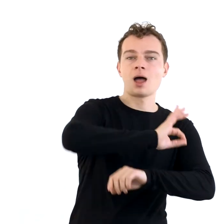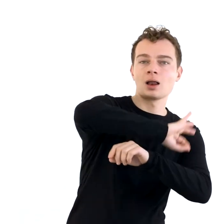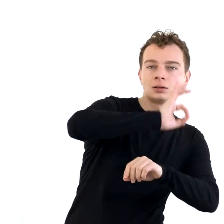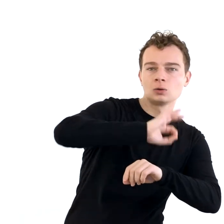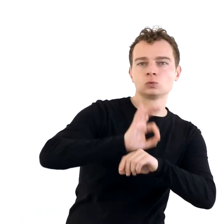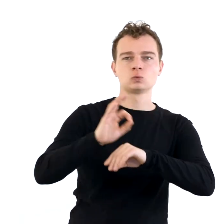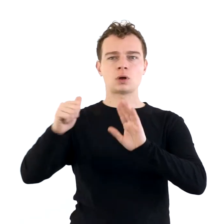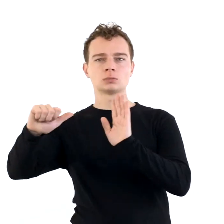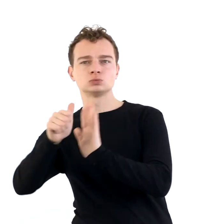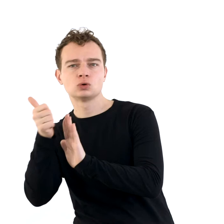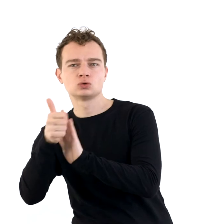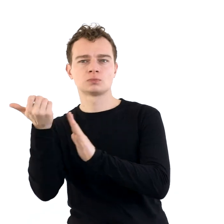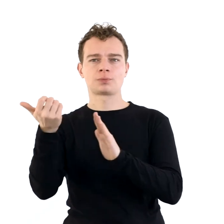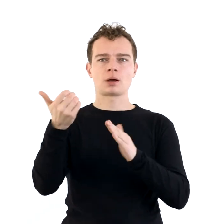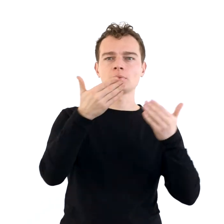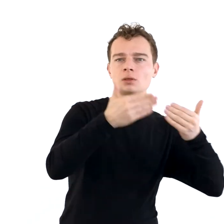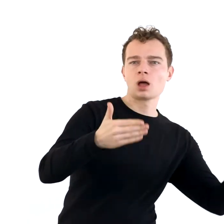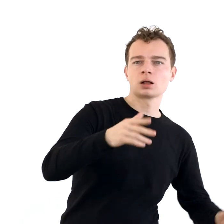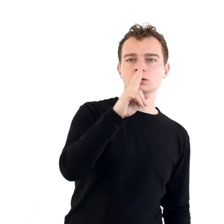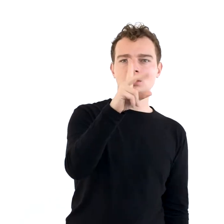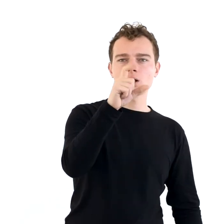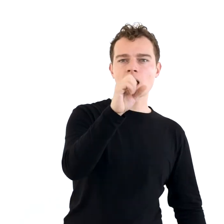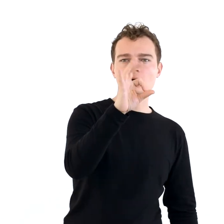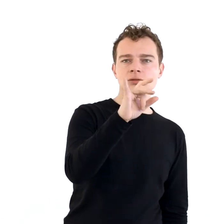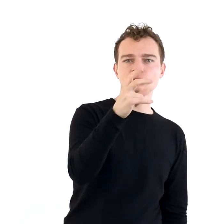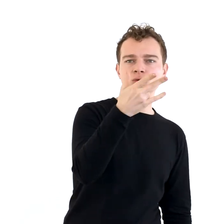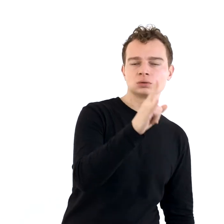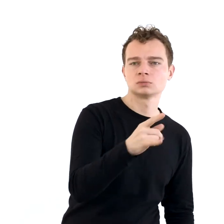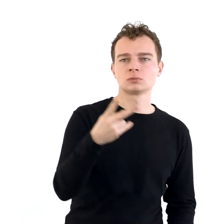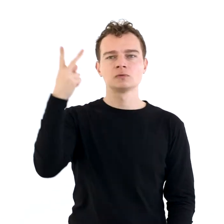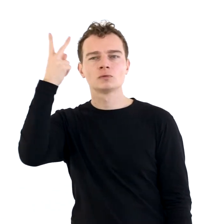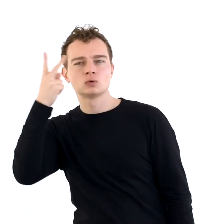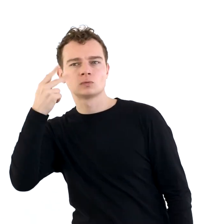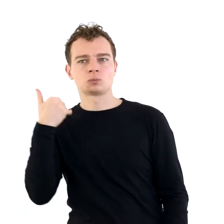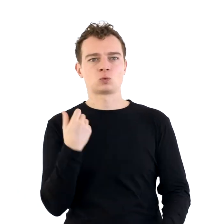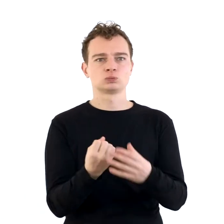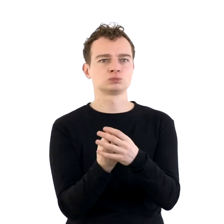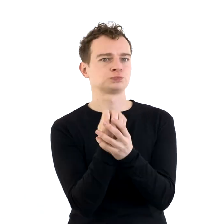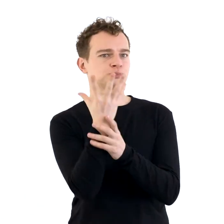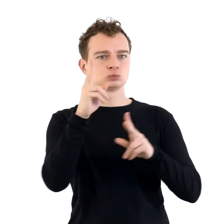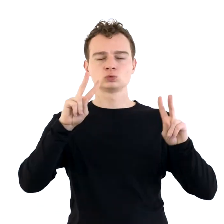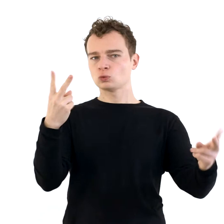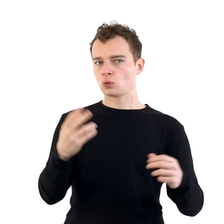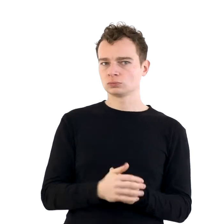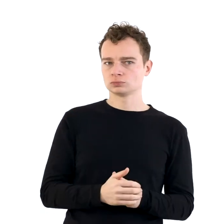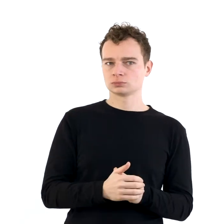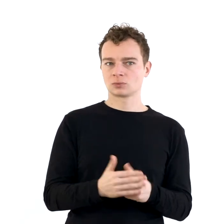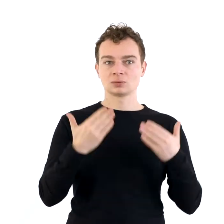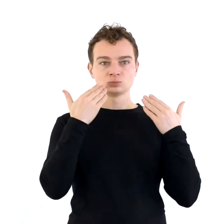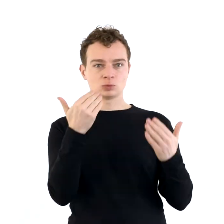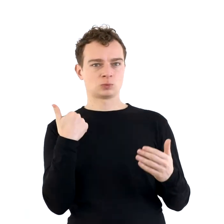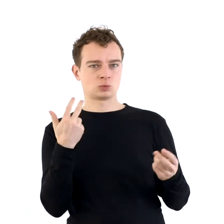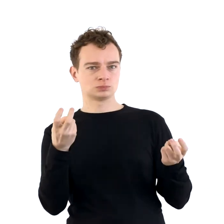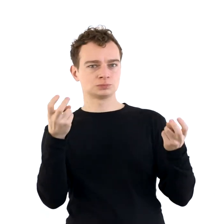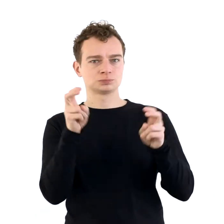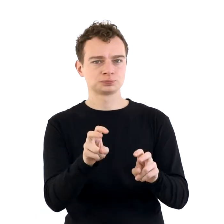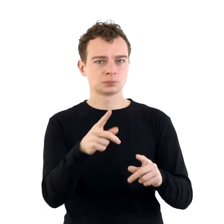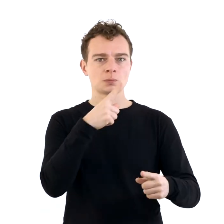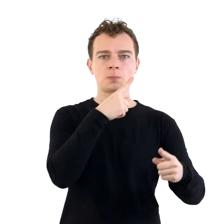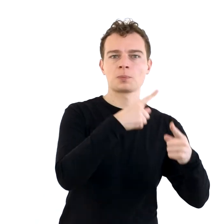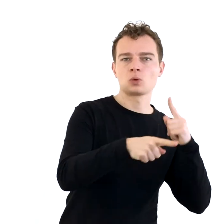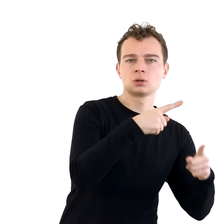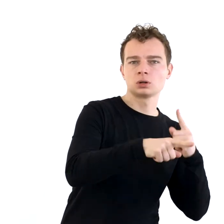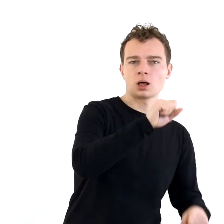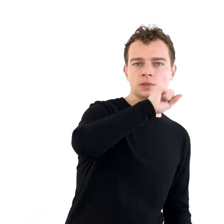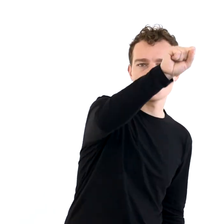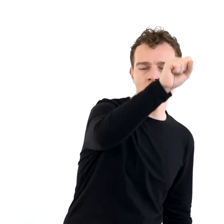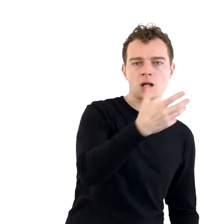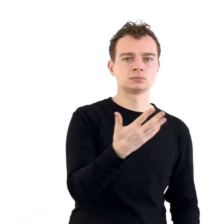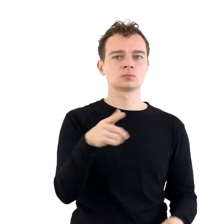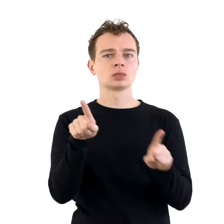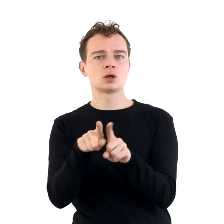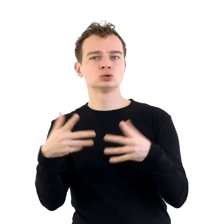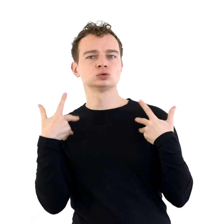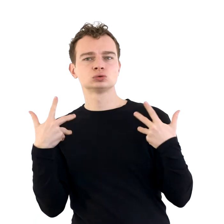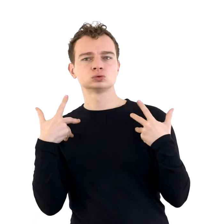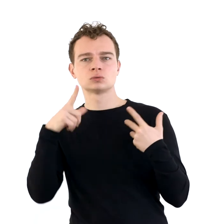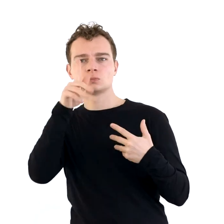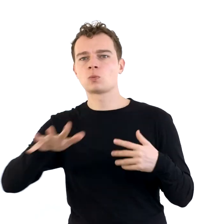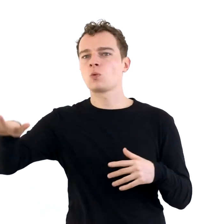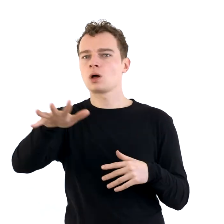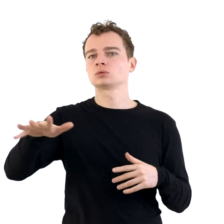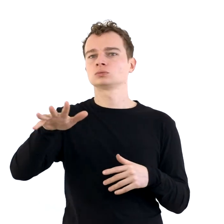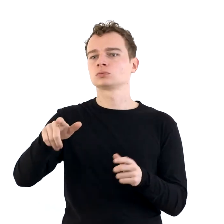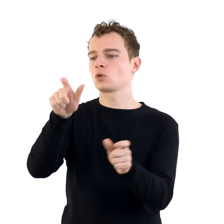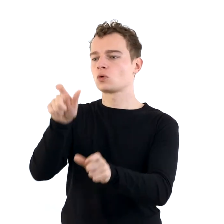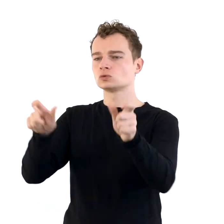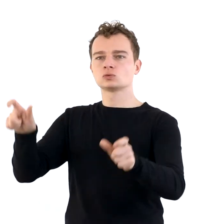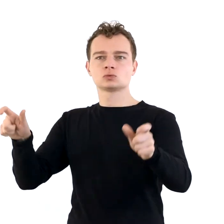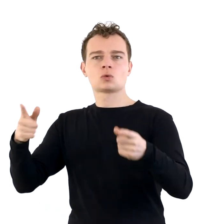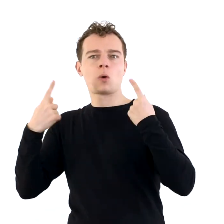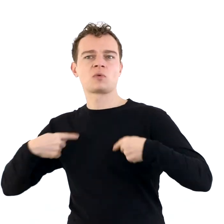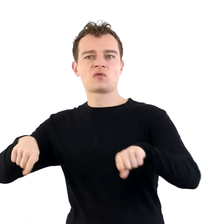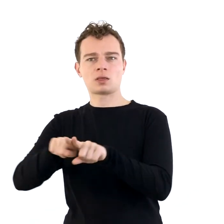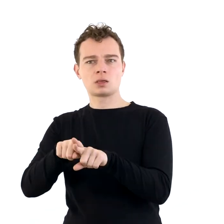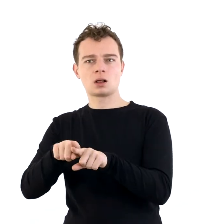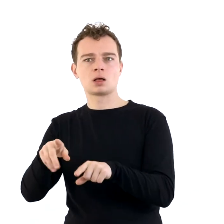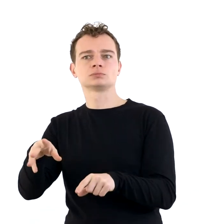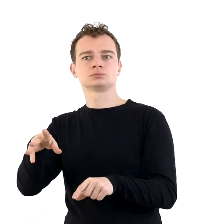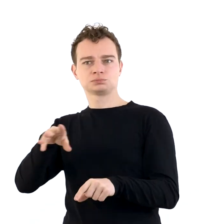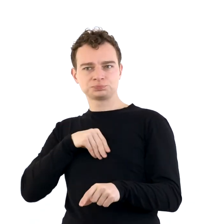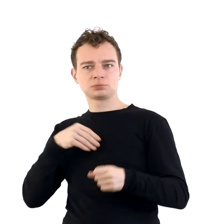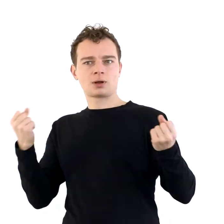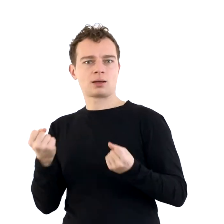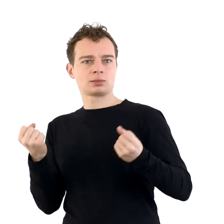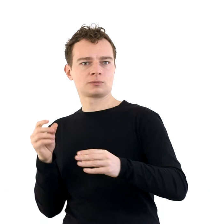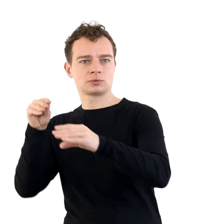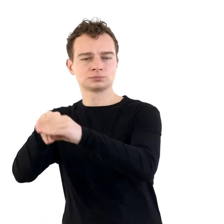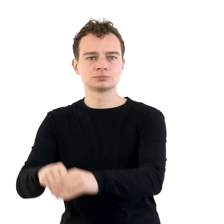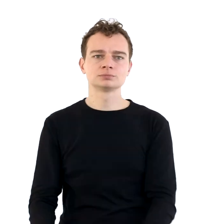Wprowadzenie ustroju demokratycznego i aktywne uczestnictwo obywateli w życiu społecznym, spowodowały rozkwit architektury, rzeźby, teatru klasycznego i filozofii.